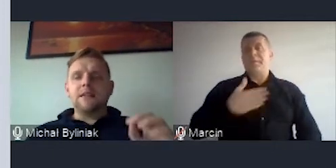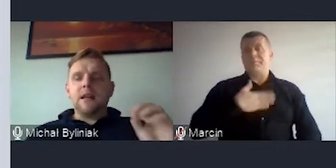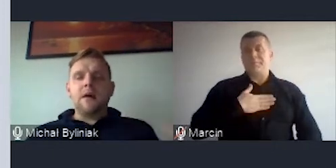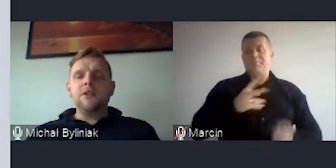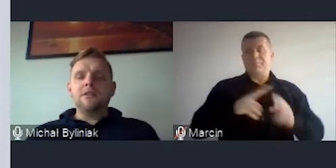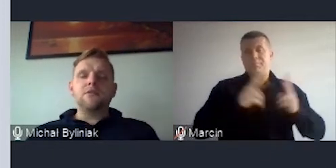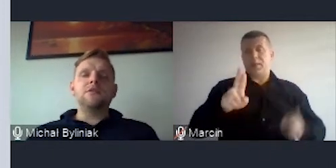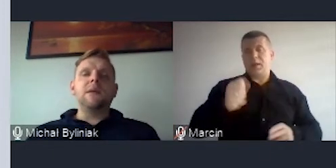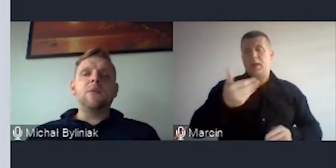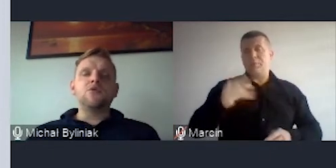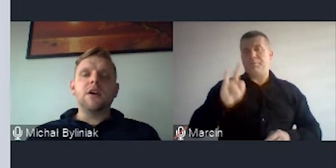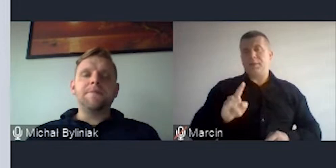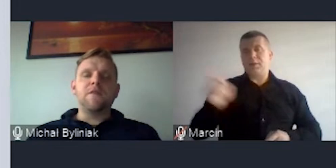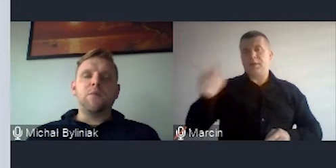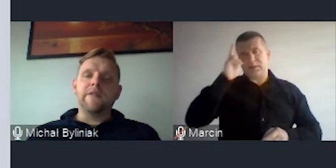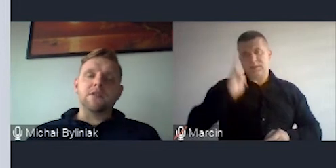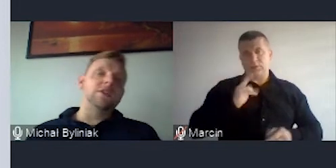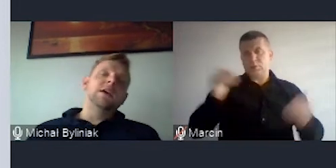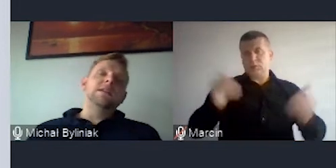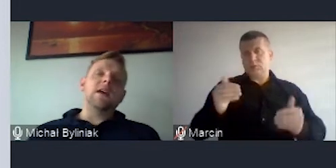Na te ramy instytucja może wpływać.